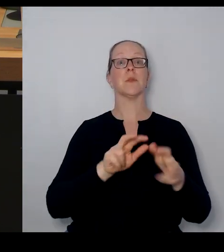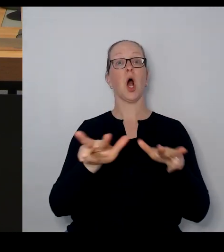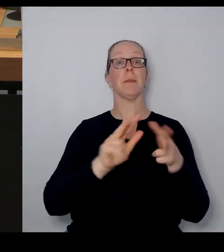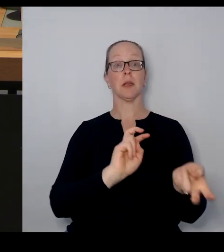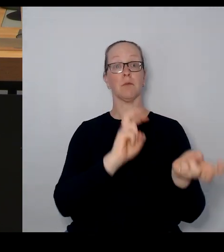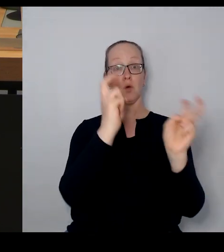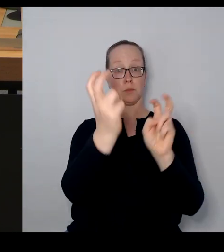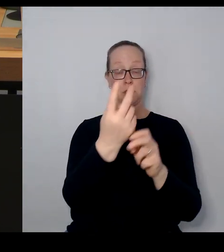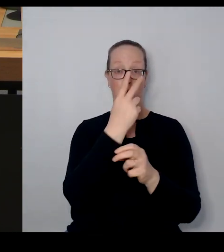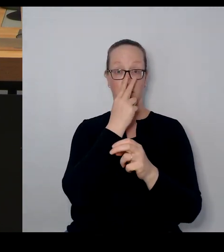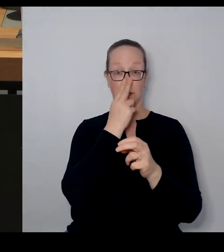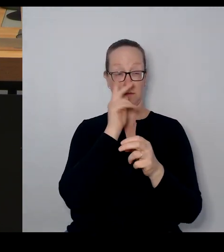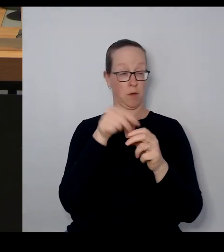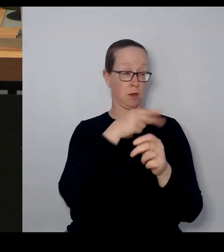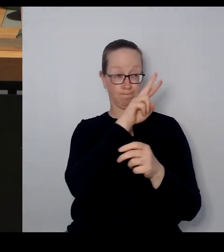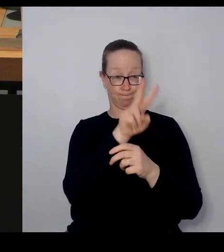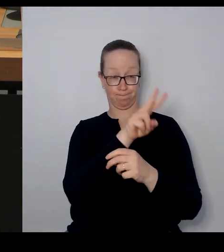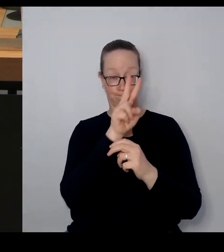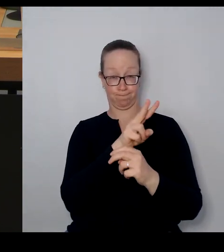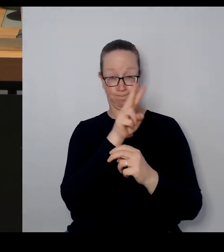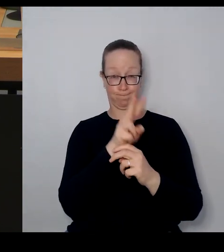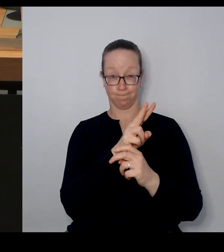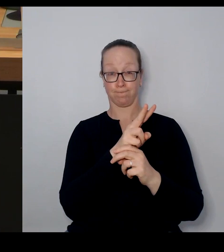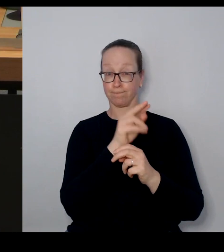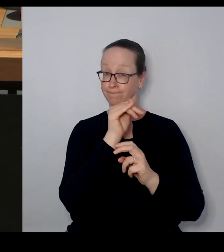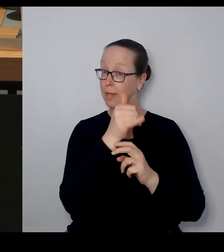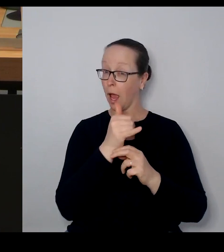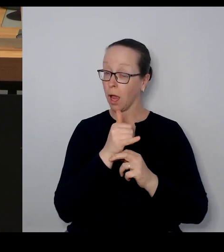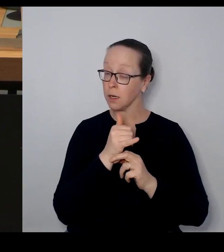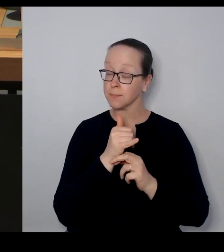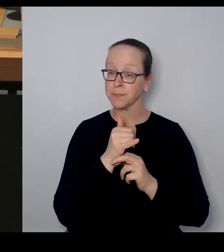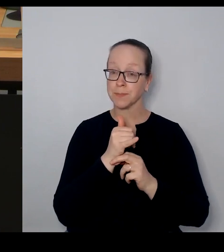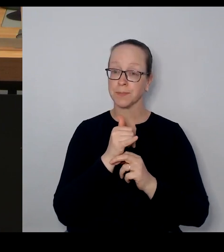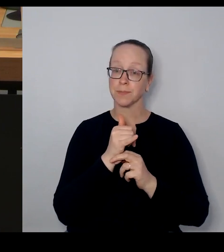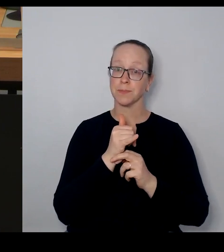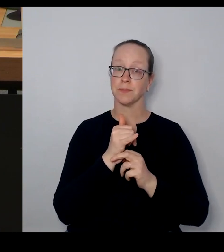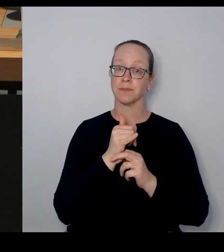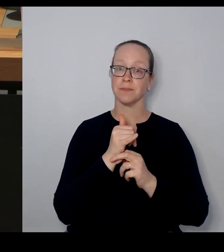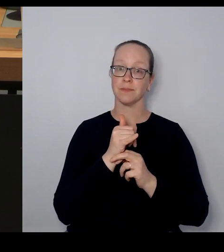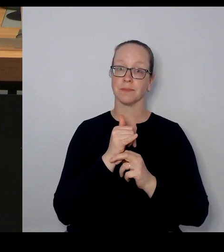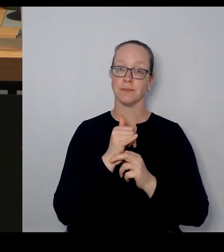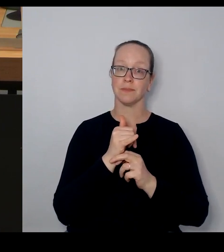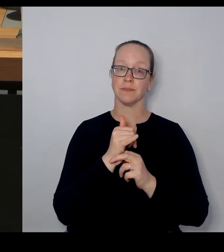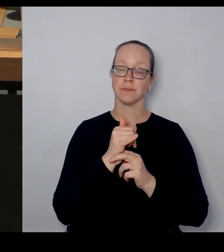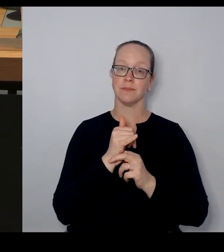Ob das so gemacht wird, dass es allen Herausforderungen in der inneren wie in der äußeren Stadt gerecht wird.